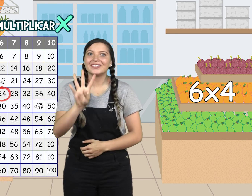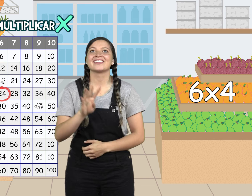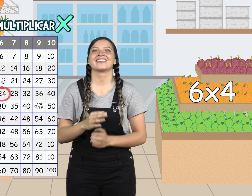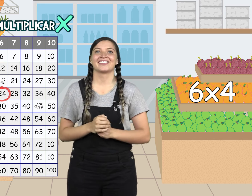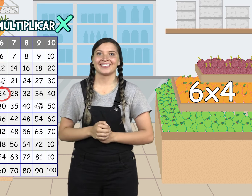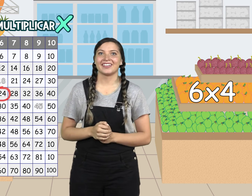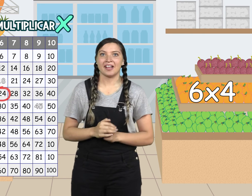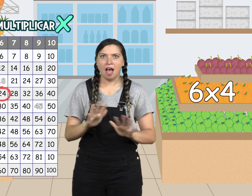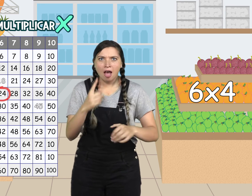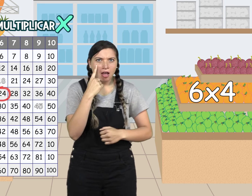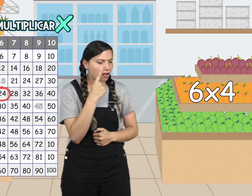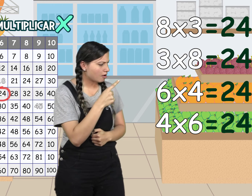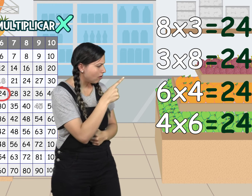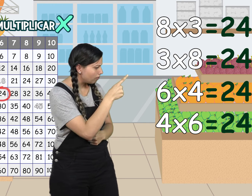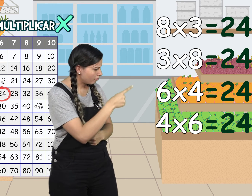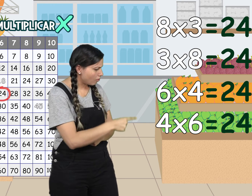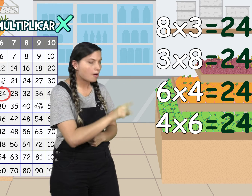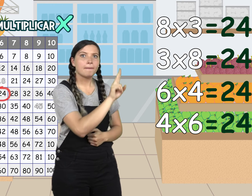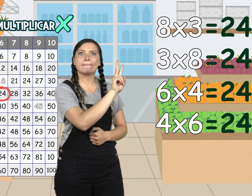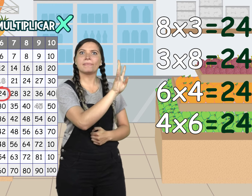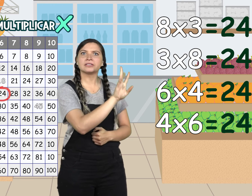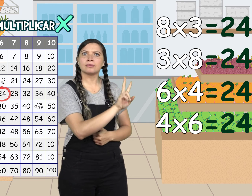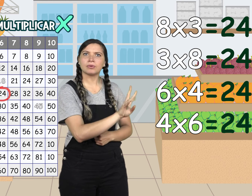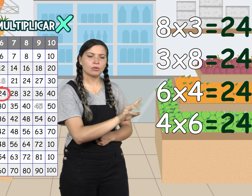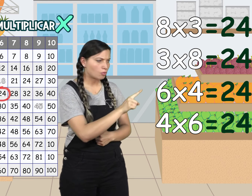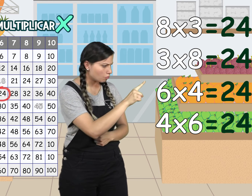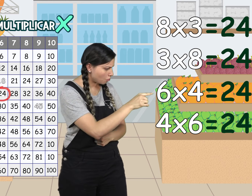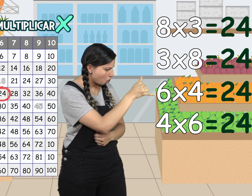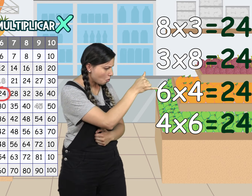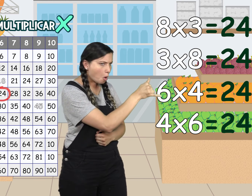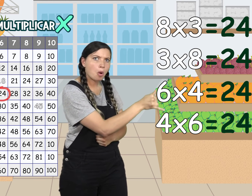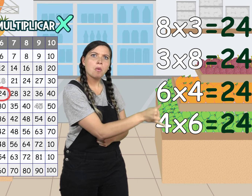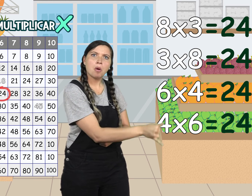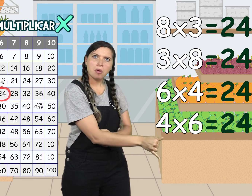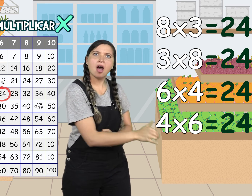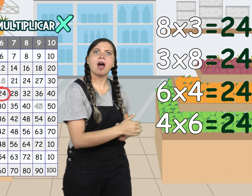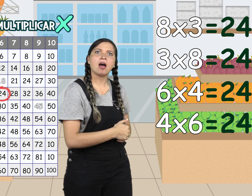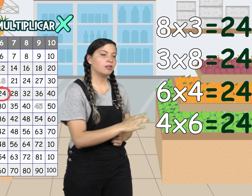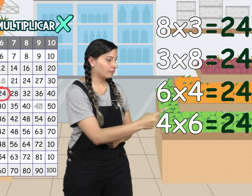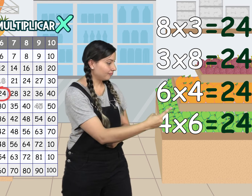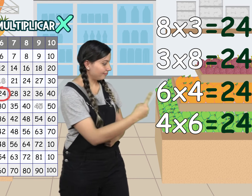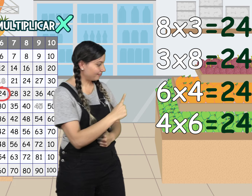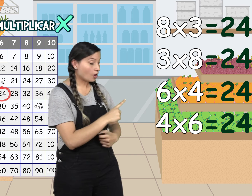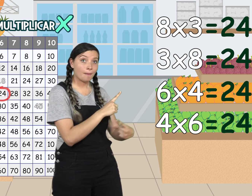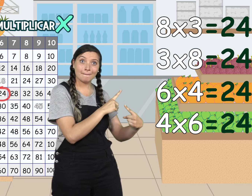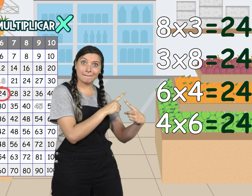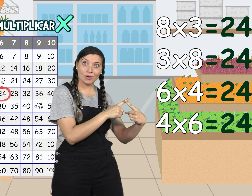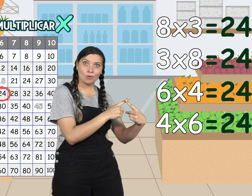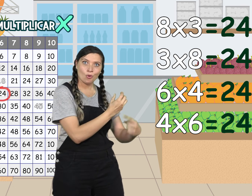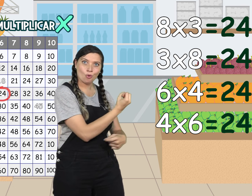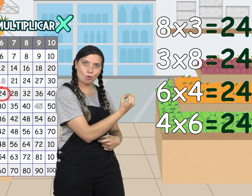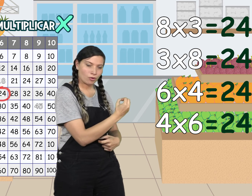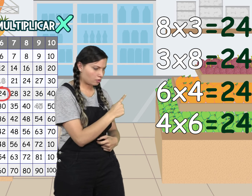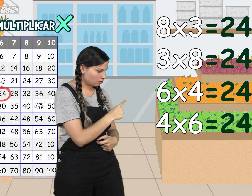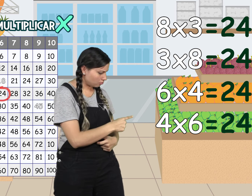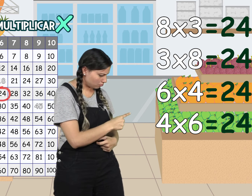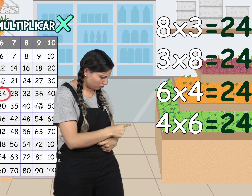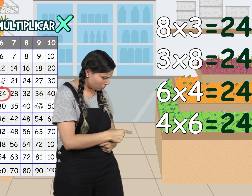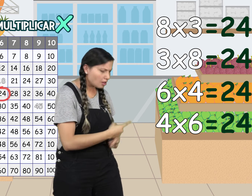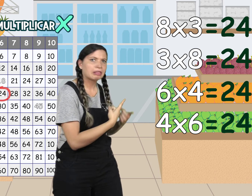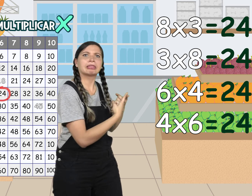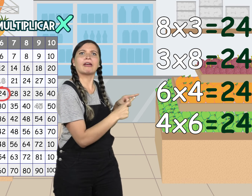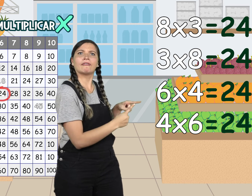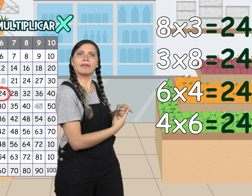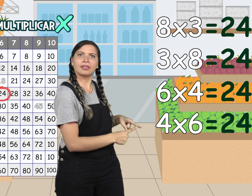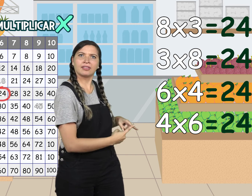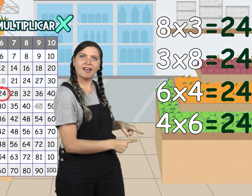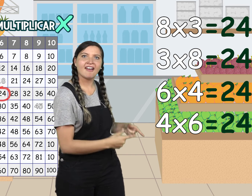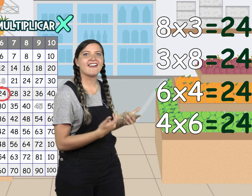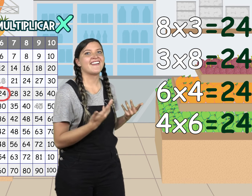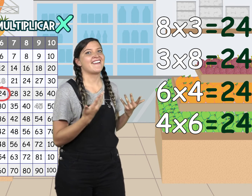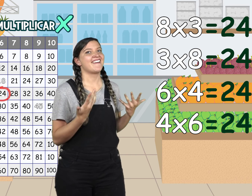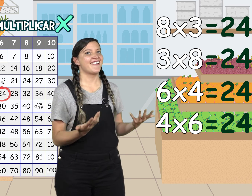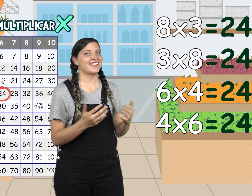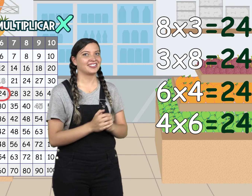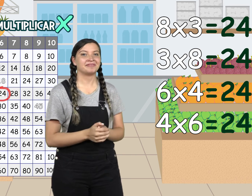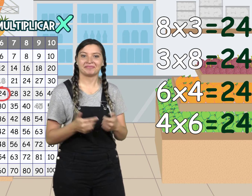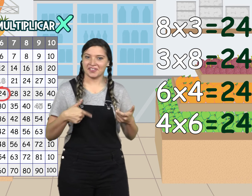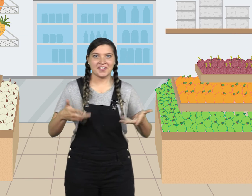En cualquier caso, el resultado es veinticuatro y aquí vemos distintos ejemplos que al multiplicarlos nos da veinticuatro.